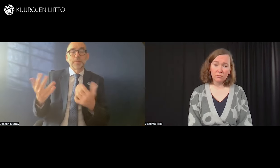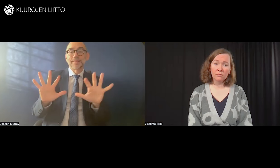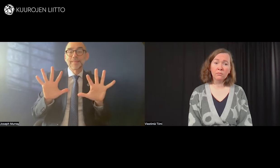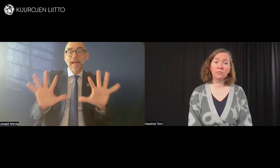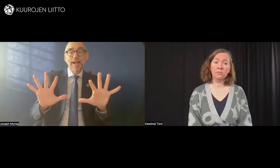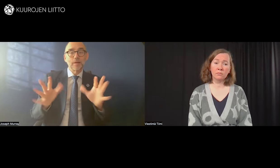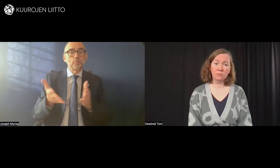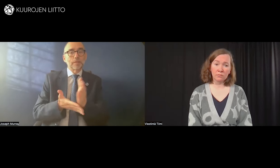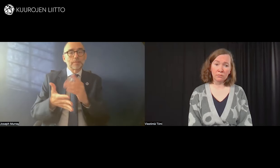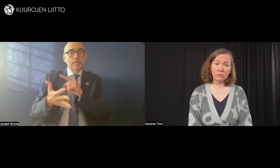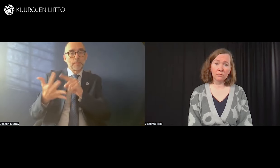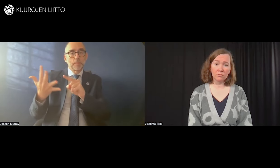Kohtia on kymmenen.